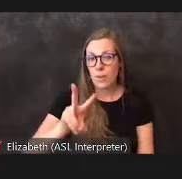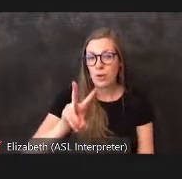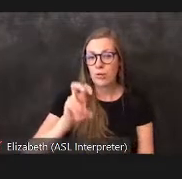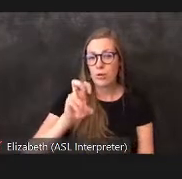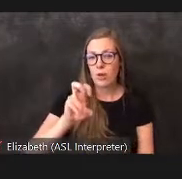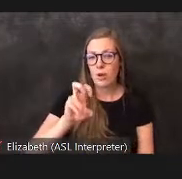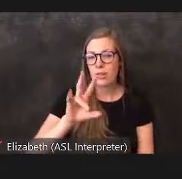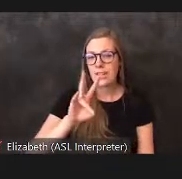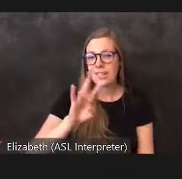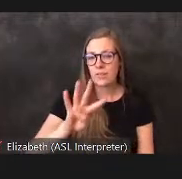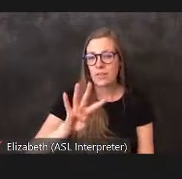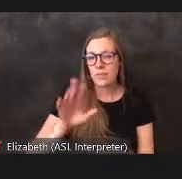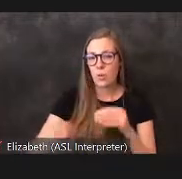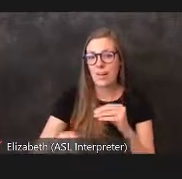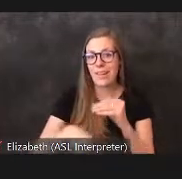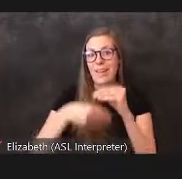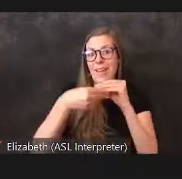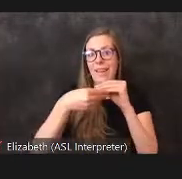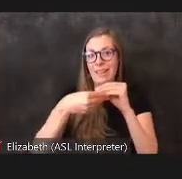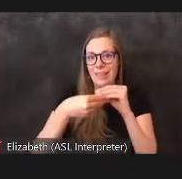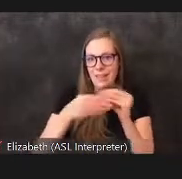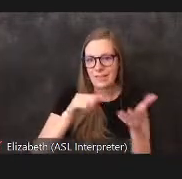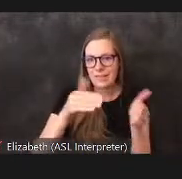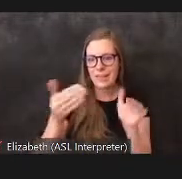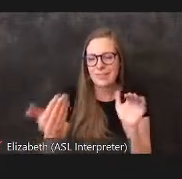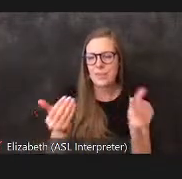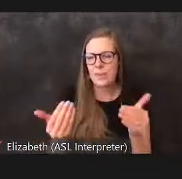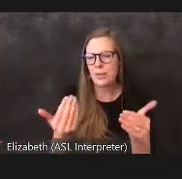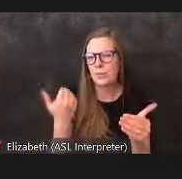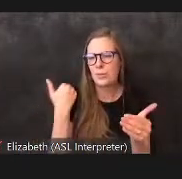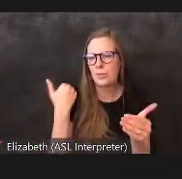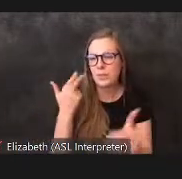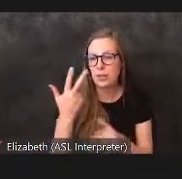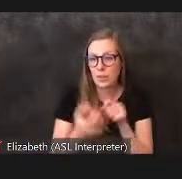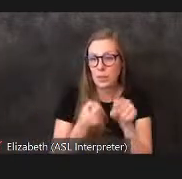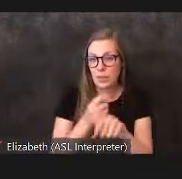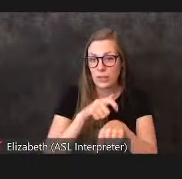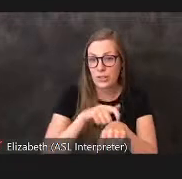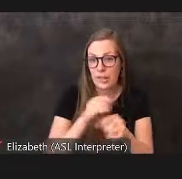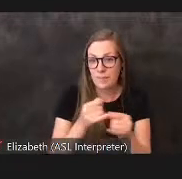fueran exceso de muertes en el 2010 comparado los previos años anteriores.